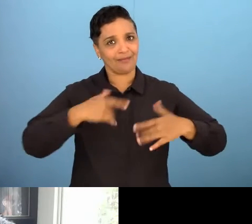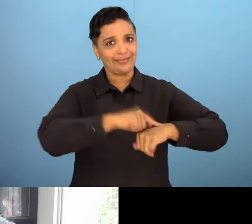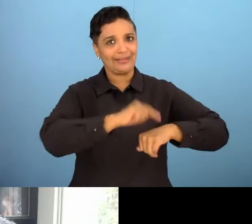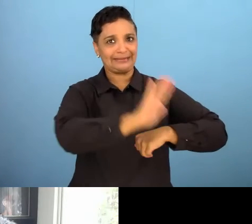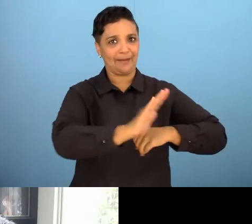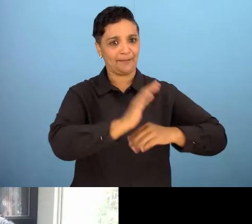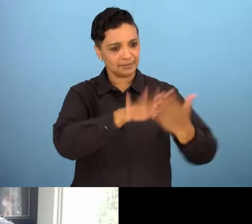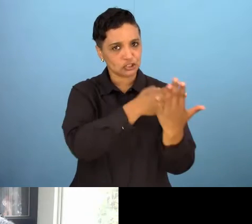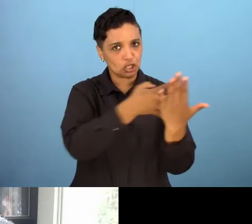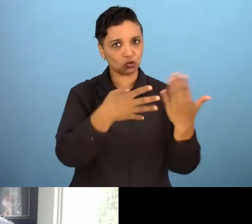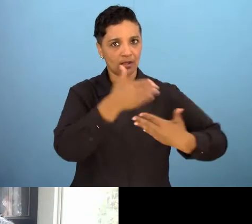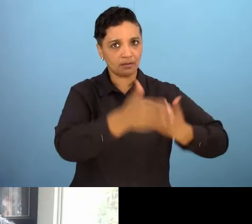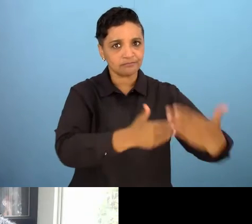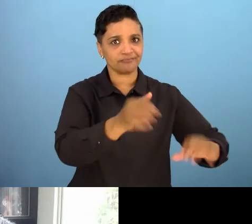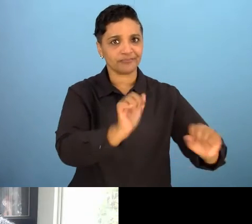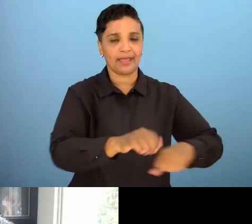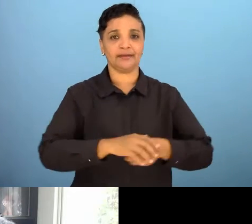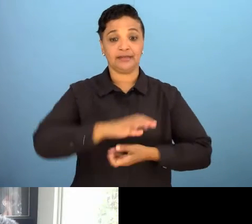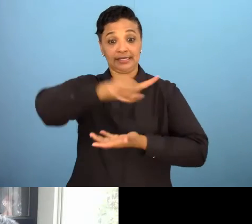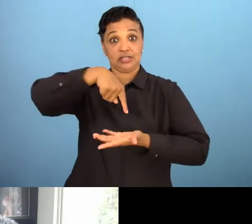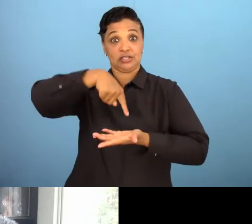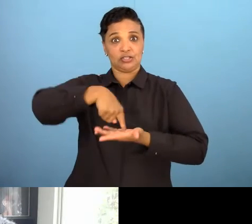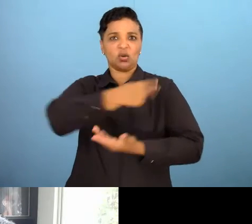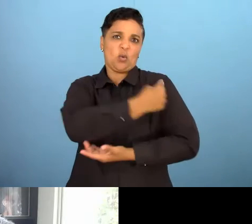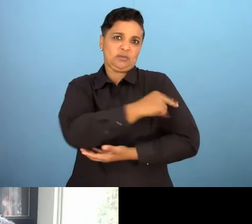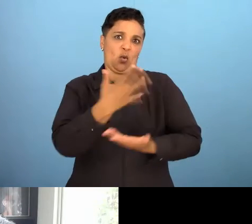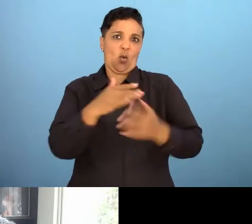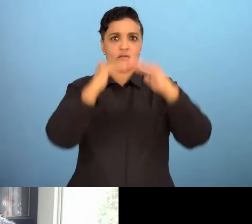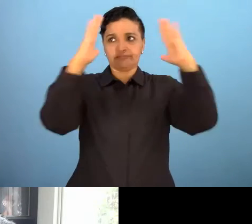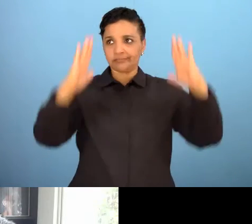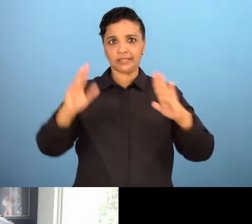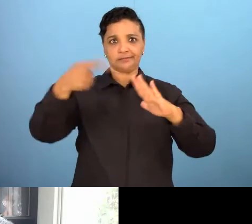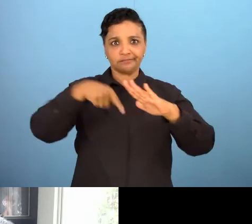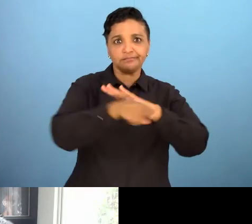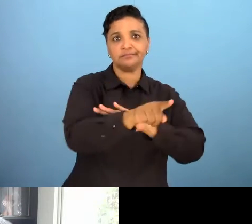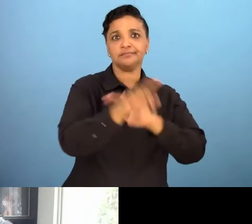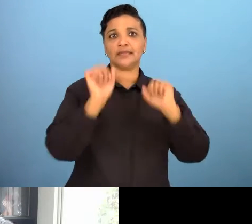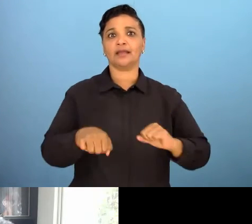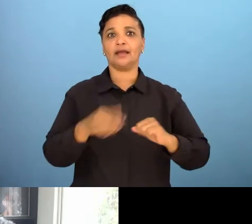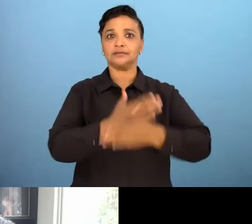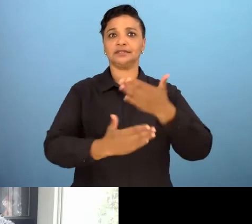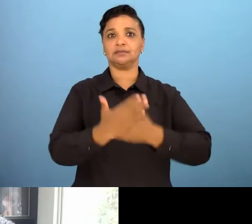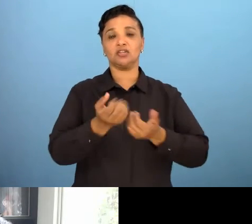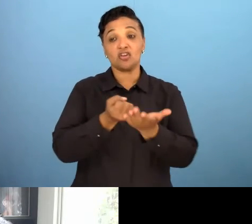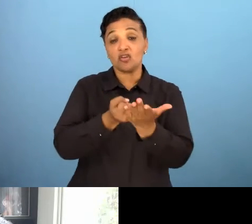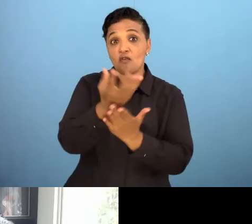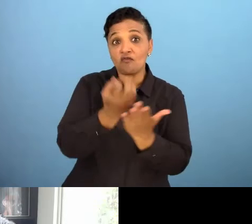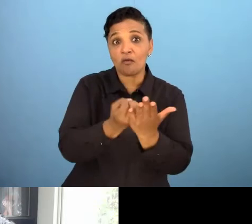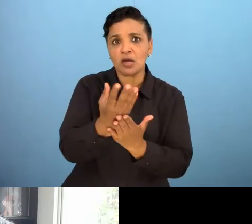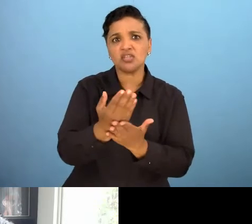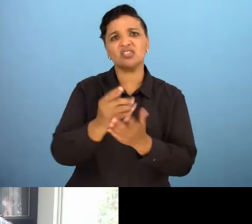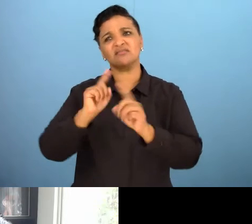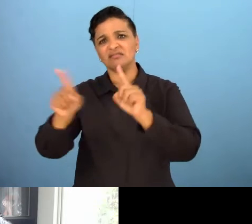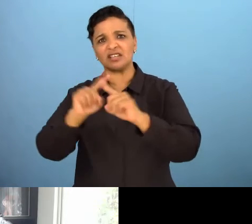tiempos adecuados .